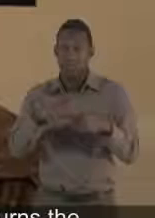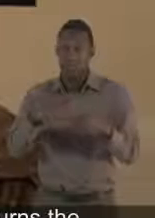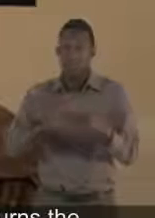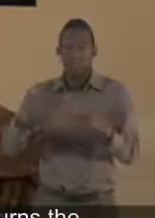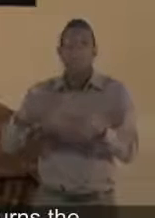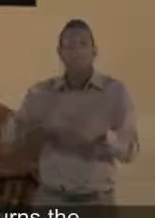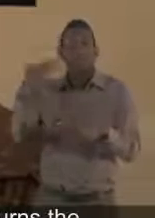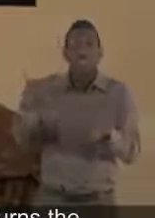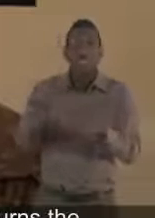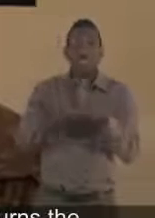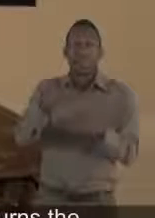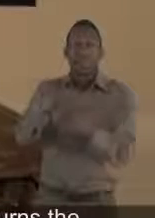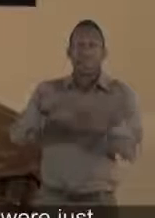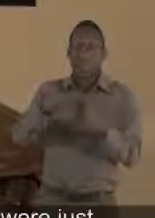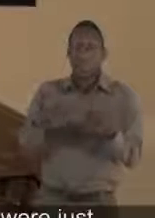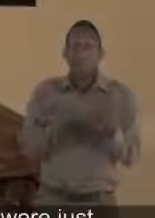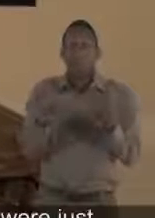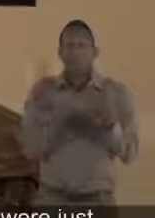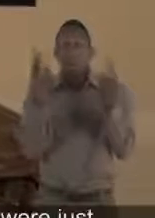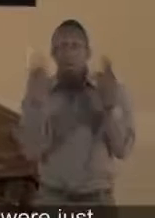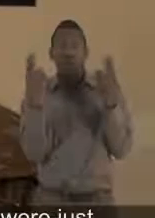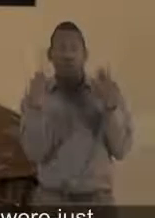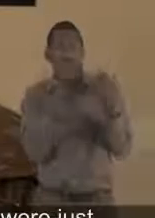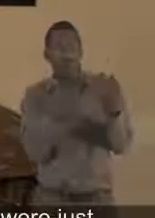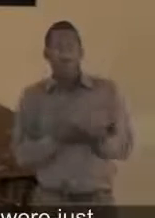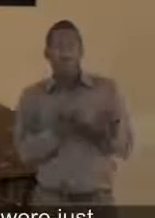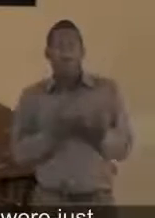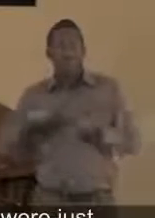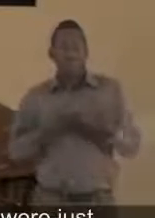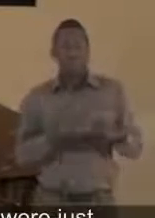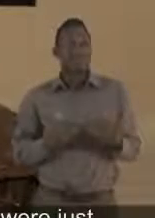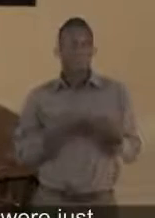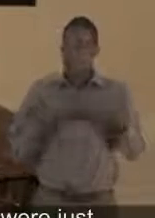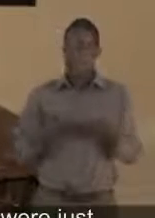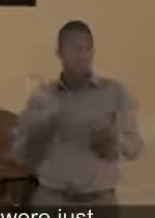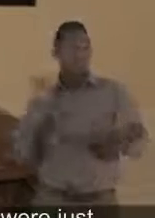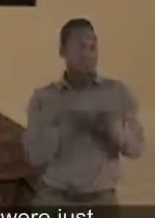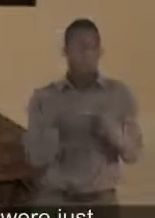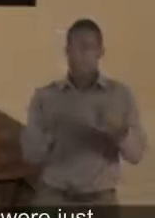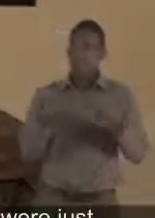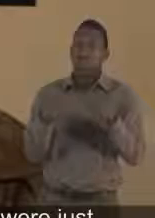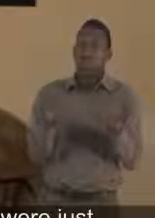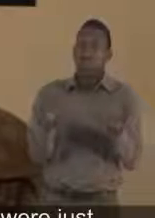حول الأشخاص من ذوي الإعاقة على ما كان عليه سابقا حيث كان الأشخاص من ذوي الإعاقة